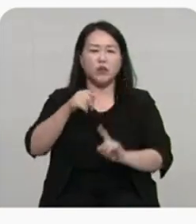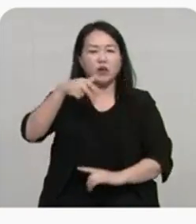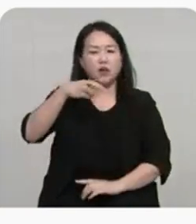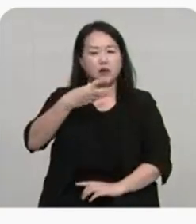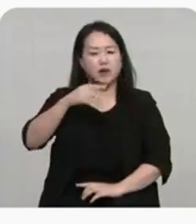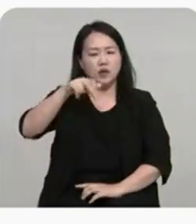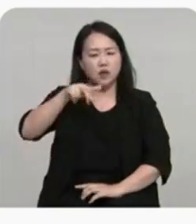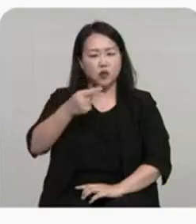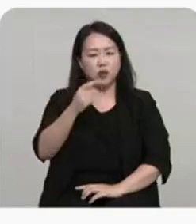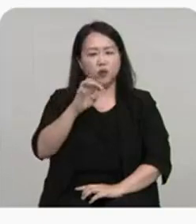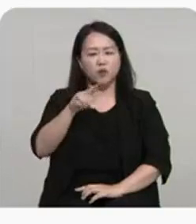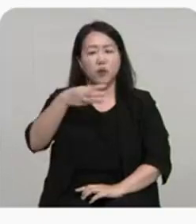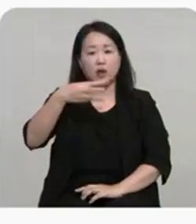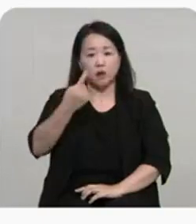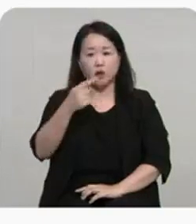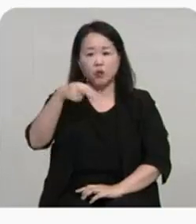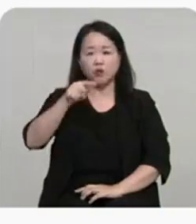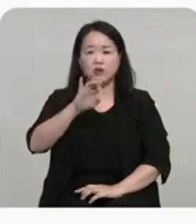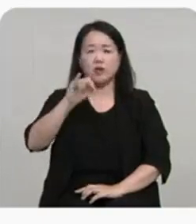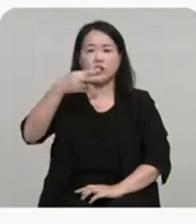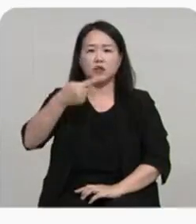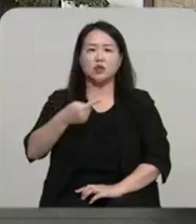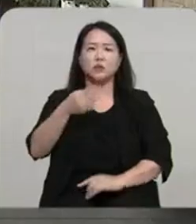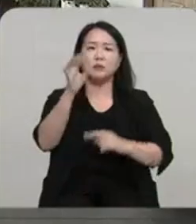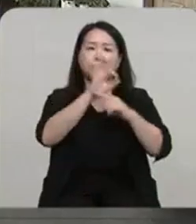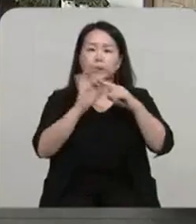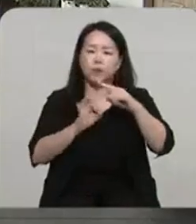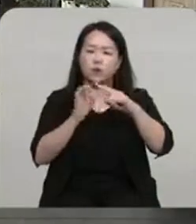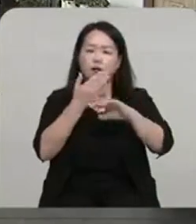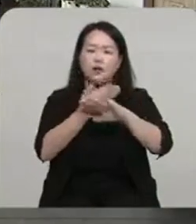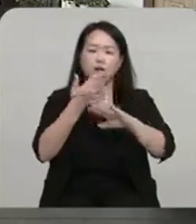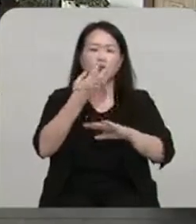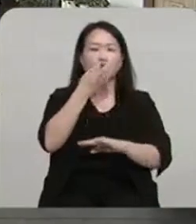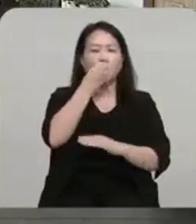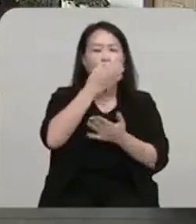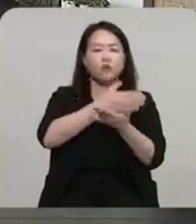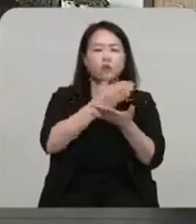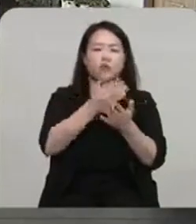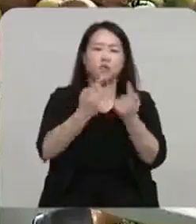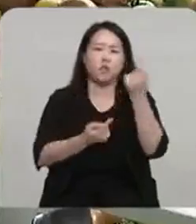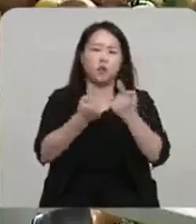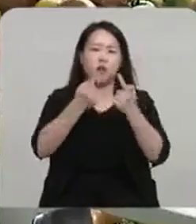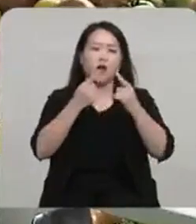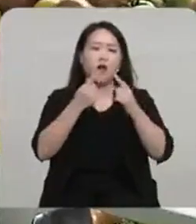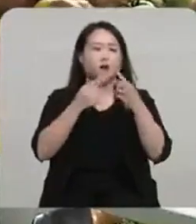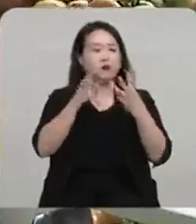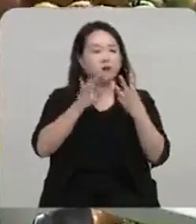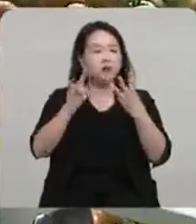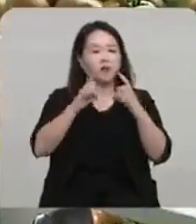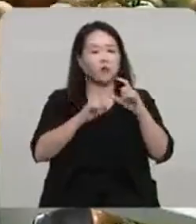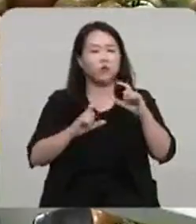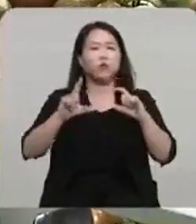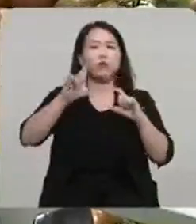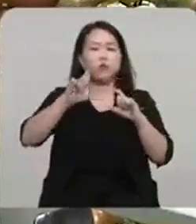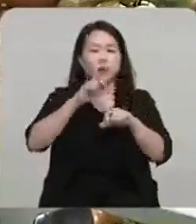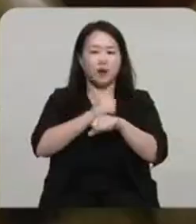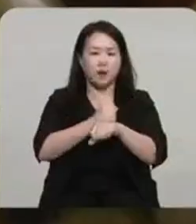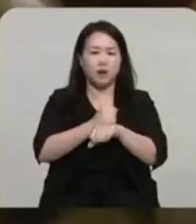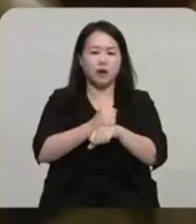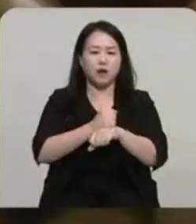배 가까이 많은 게 원인이었습니다. 해당 품종을 재배하는 농가는 손가락으로 꼽을 만큼 극히 적고 논란이 되자